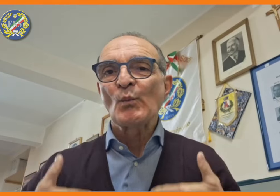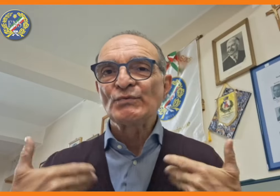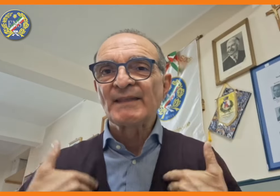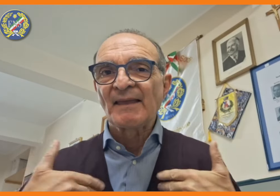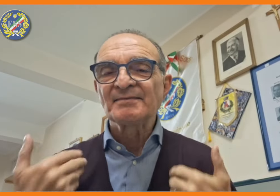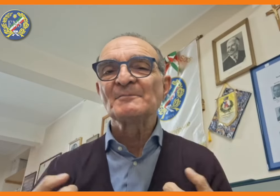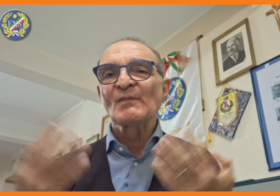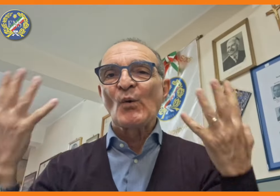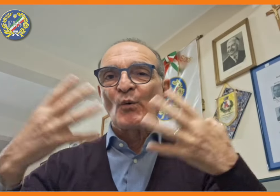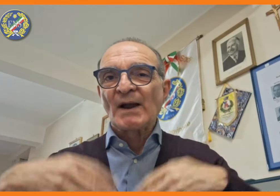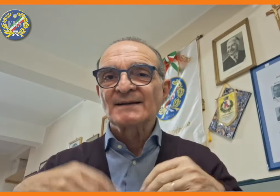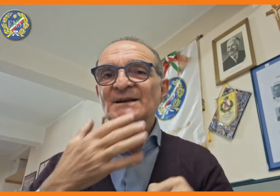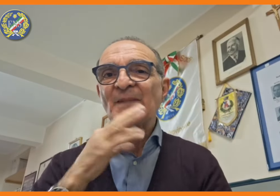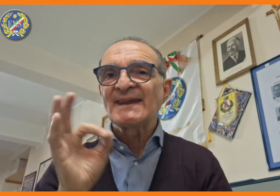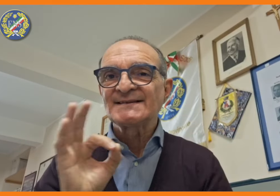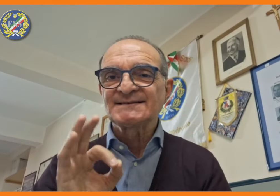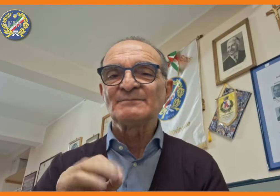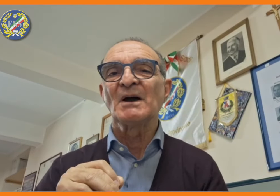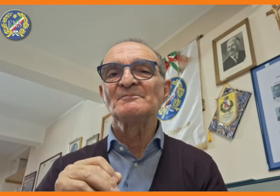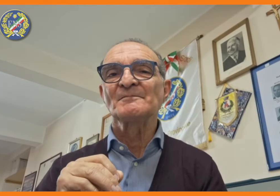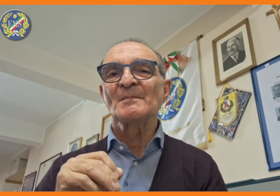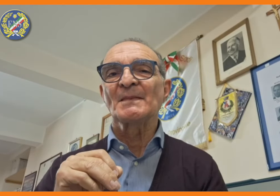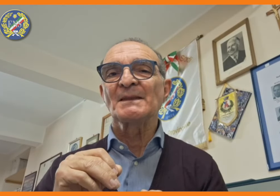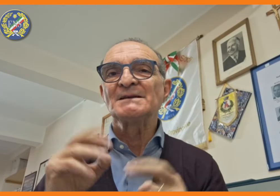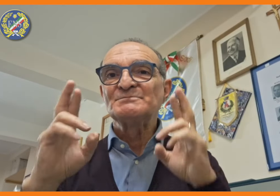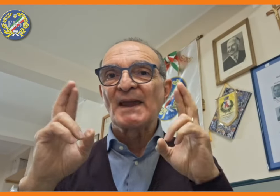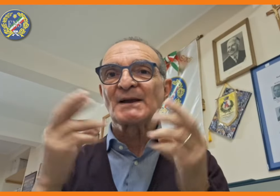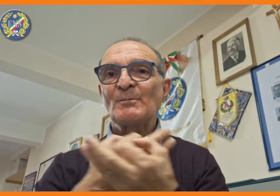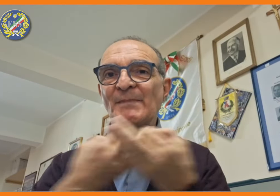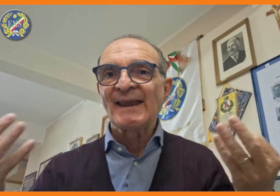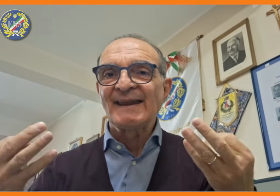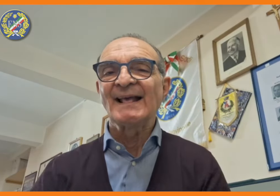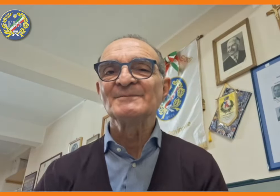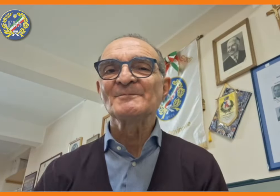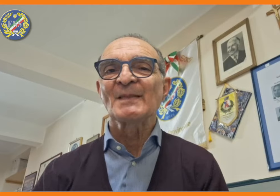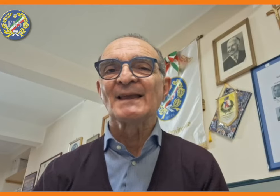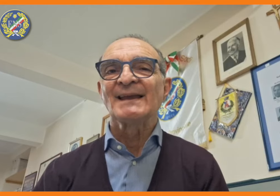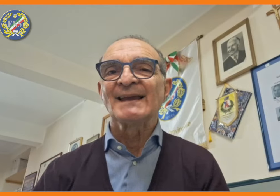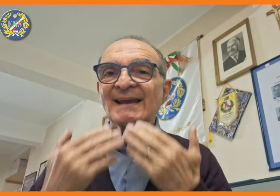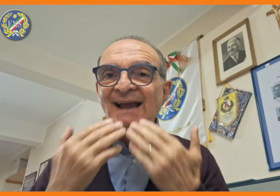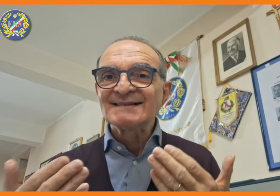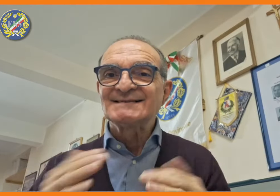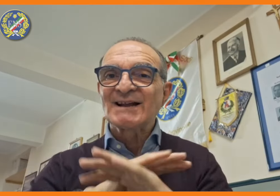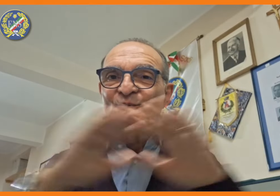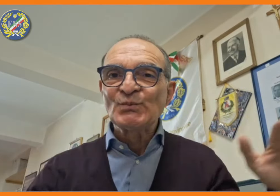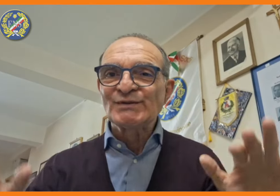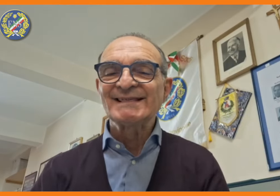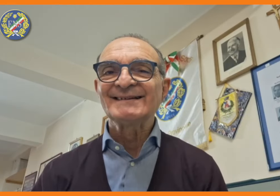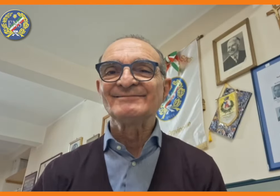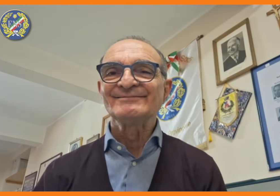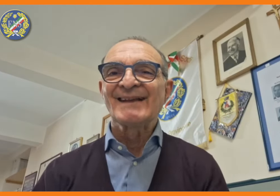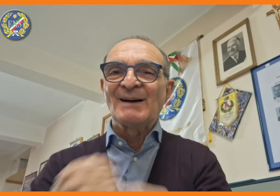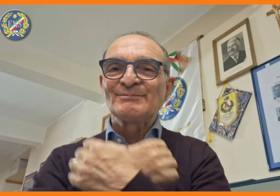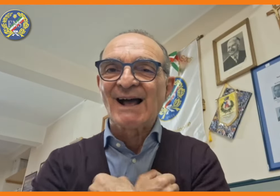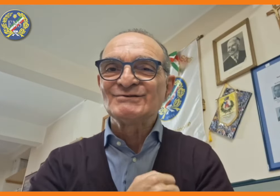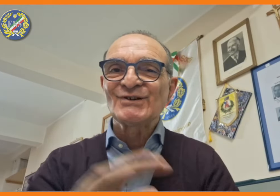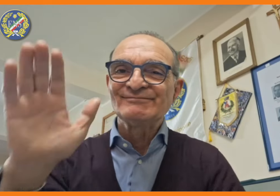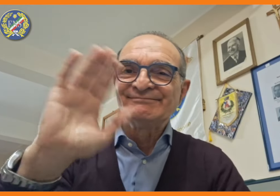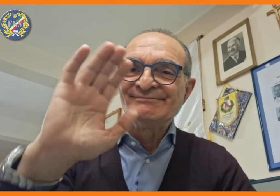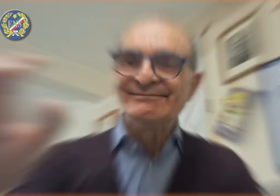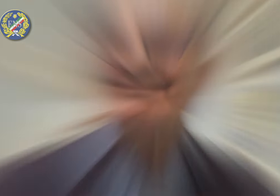Sono molto contento di questa bellissima iniziativa. Spero che andrà tutto per il meglio. Grazie a tutti. Vi abbraccio. Un saluto!